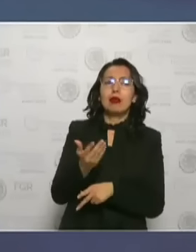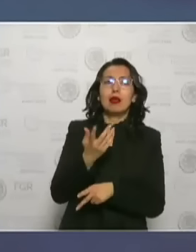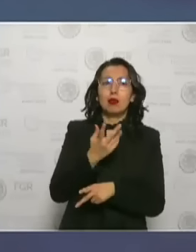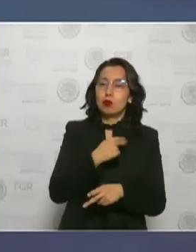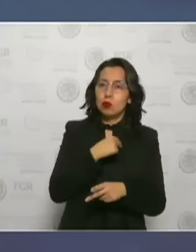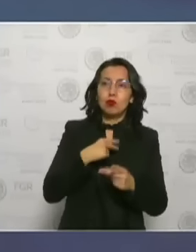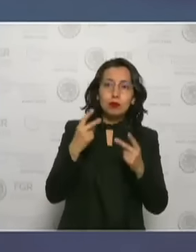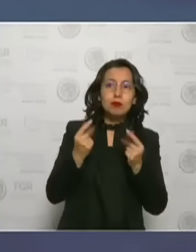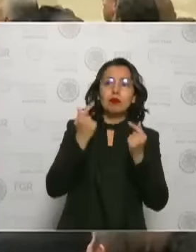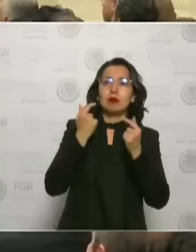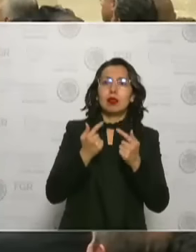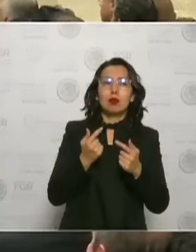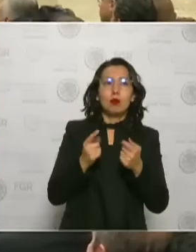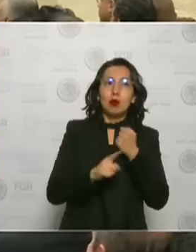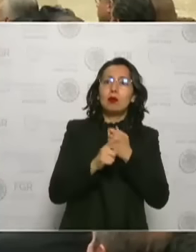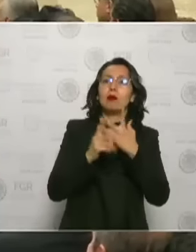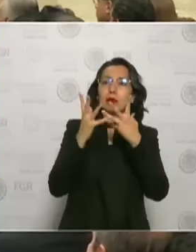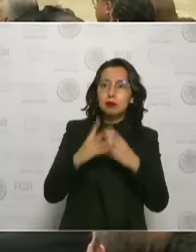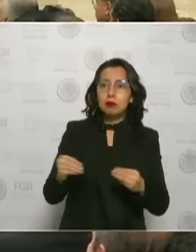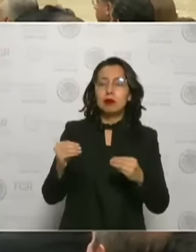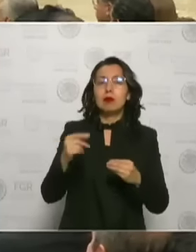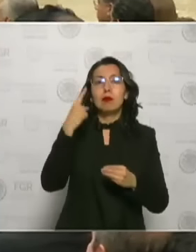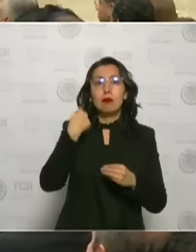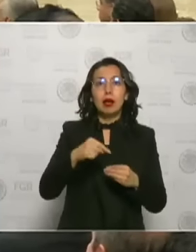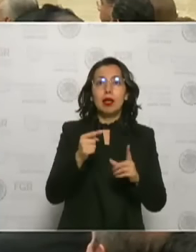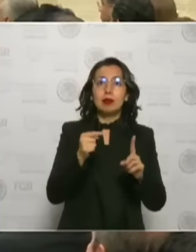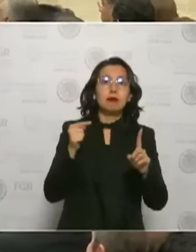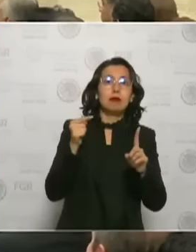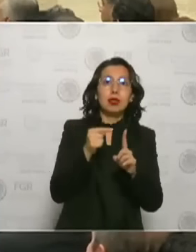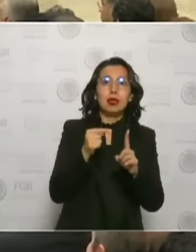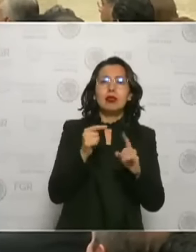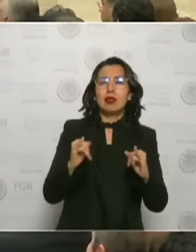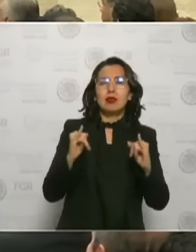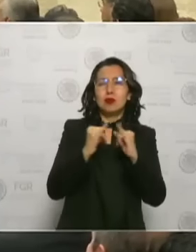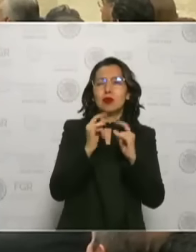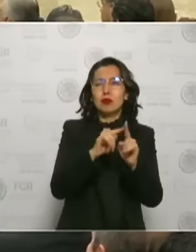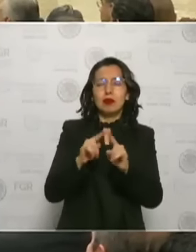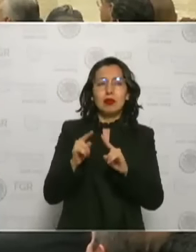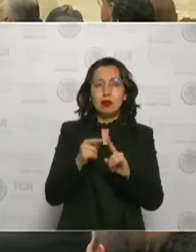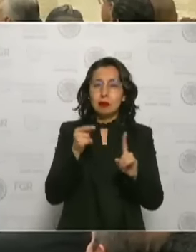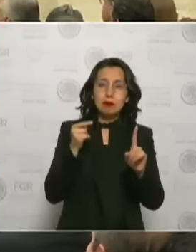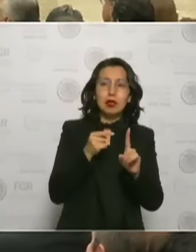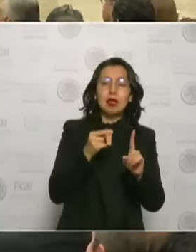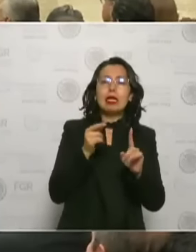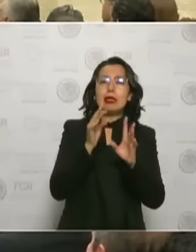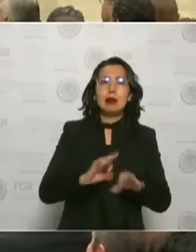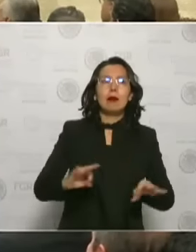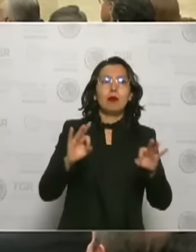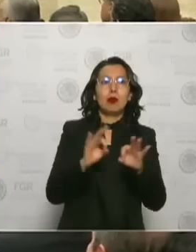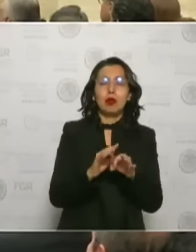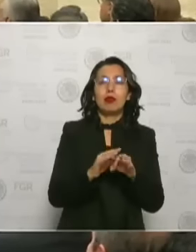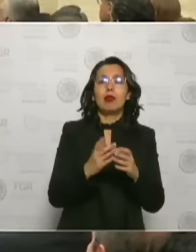expeditas. Para alcanzar las metas institucionales es imperativo contar con un equipo humano